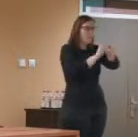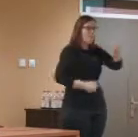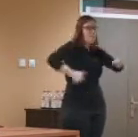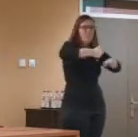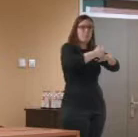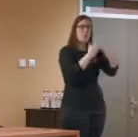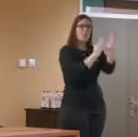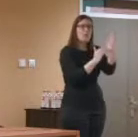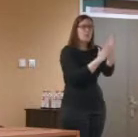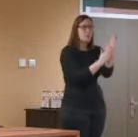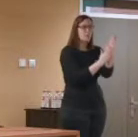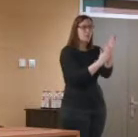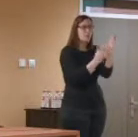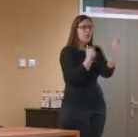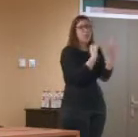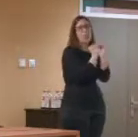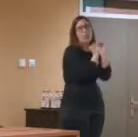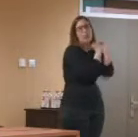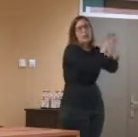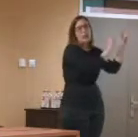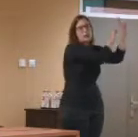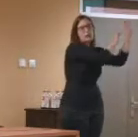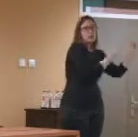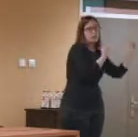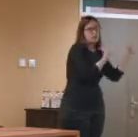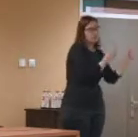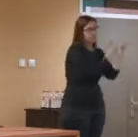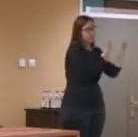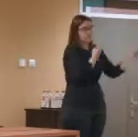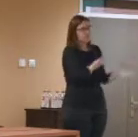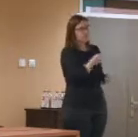no dependan de las multinacionales, si no que sean empresarios autóctonos y que